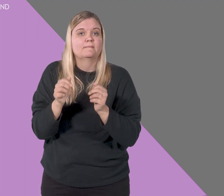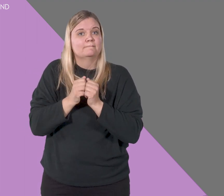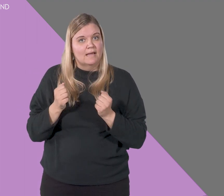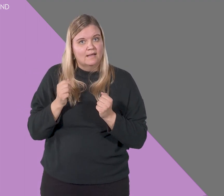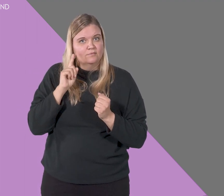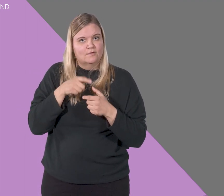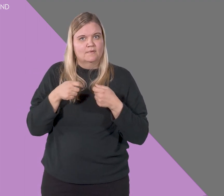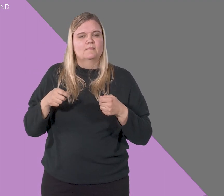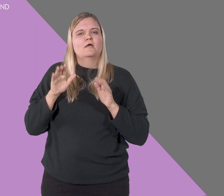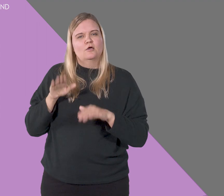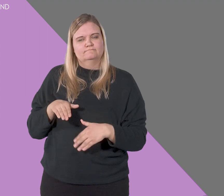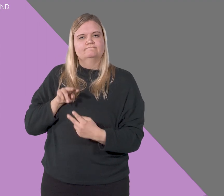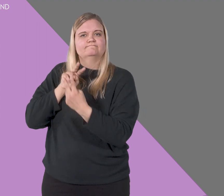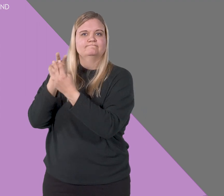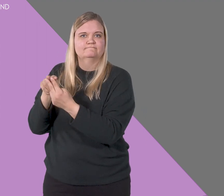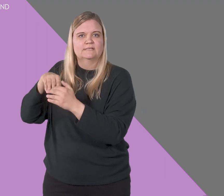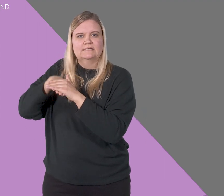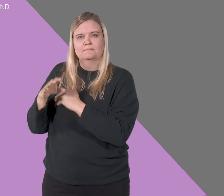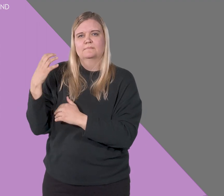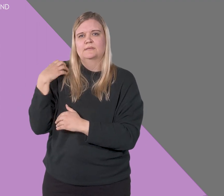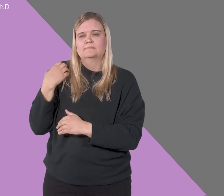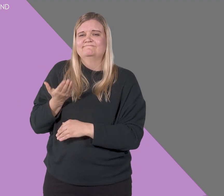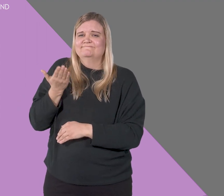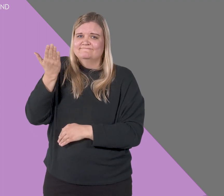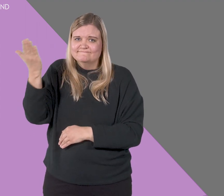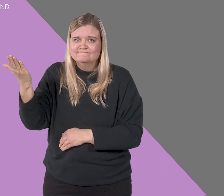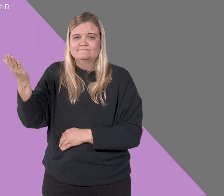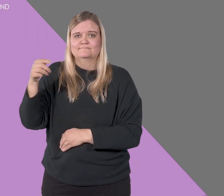men Finlands Dövas Förbund har kontaktat inrikesministeriet -